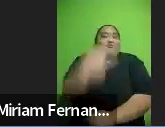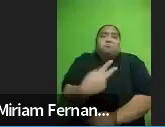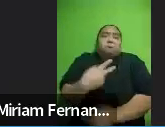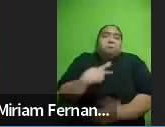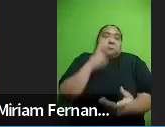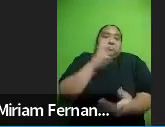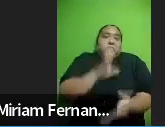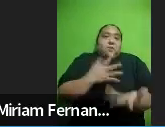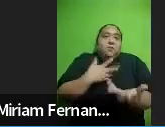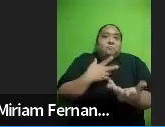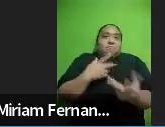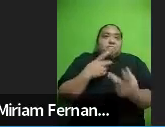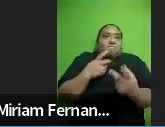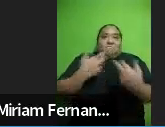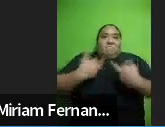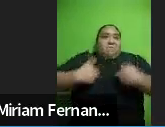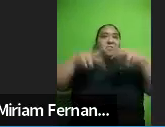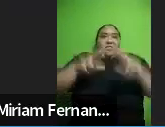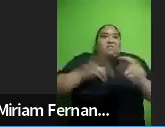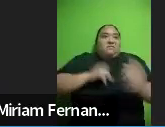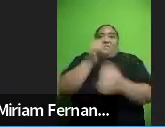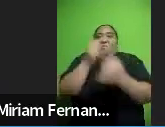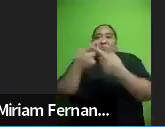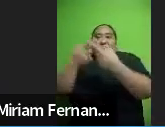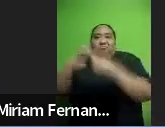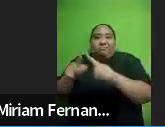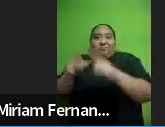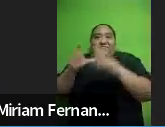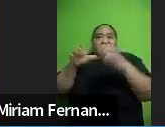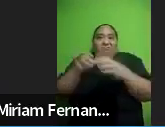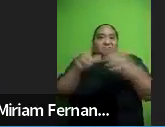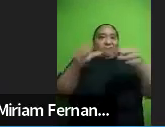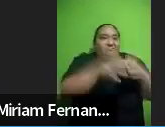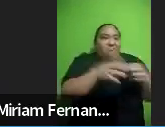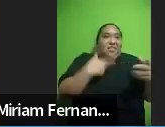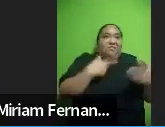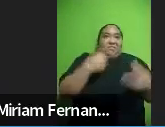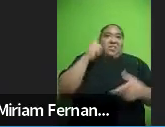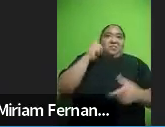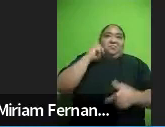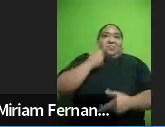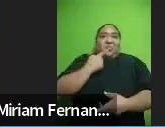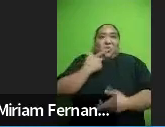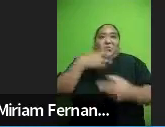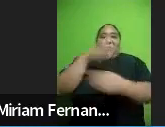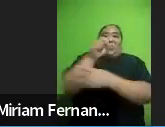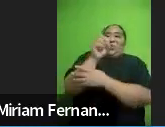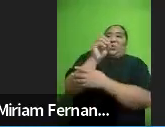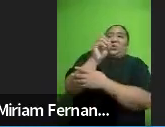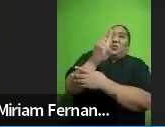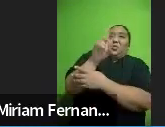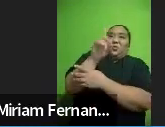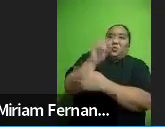en la voz no voz no. Entonces la voz no representa en la voz no representa una diferencia . Este hablar . Este hablar sordo con